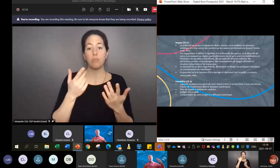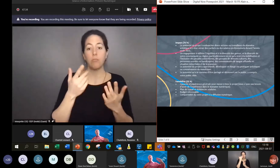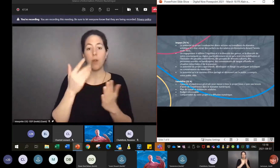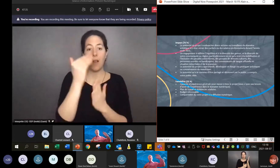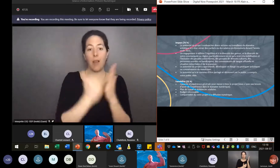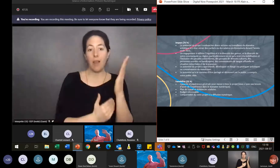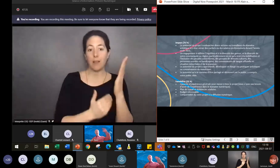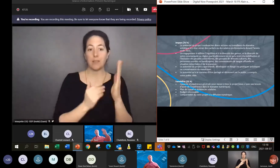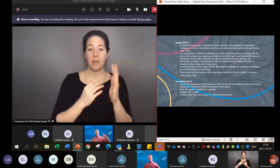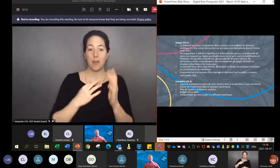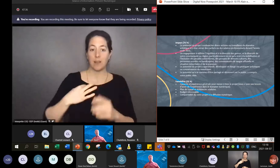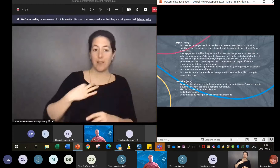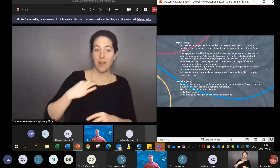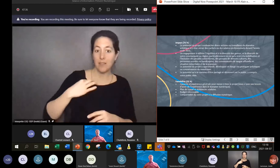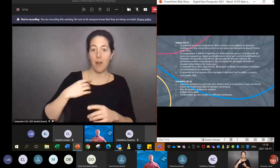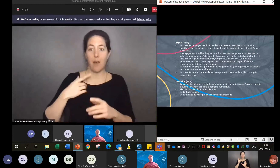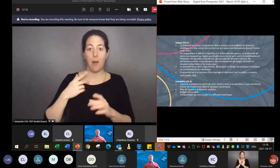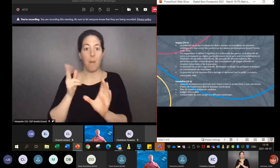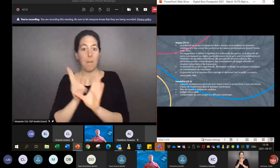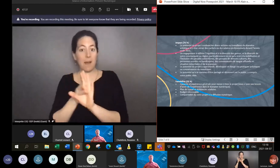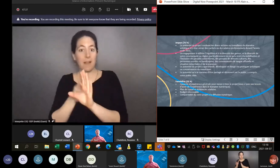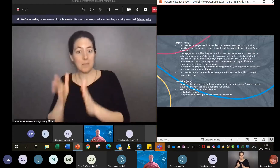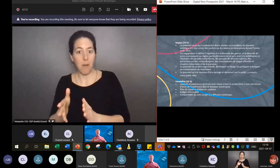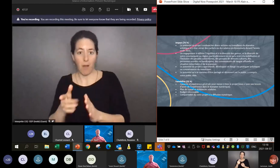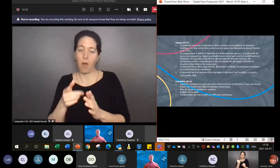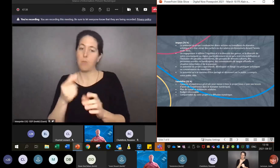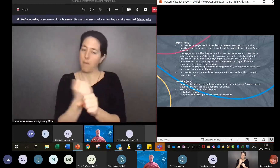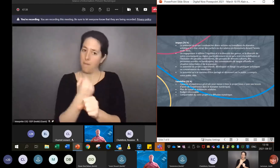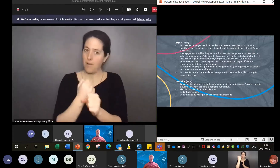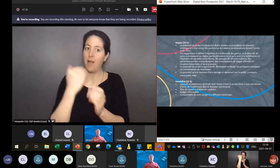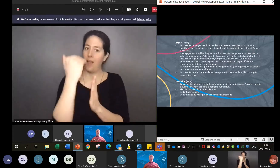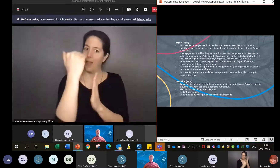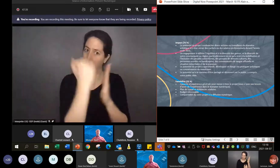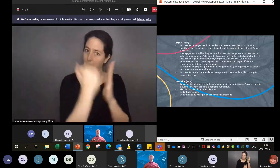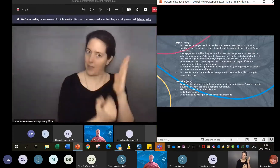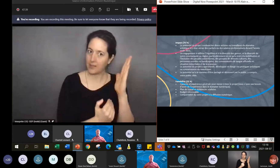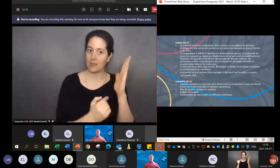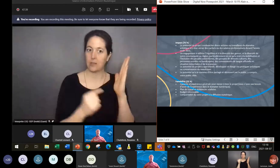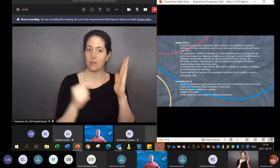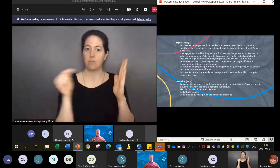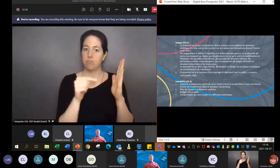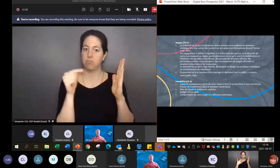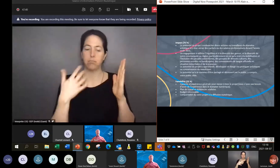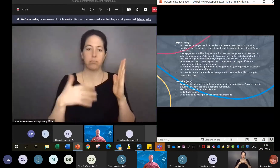eh bien vous les listez, c’est vraiment un élément qui est très, très important.